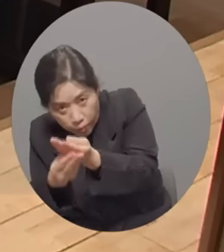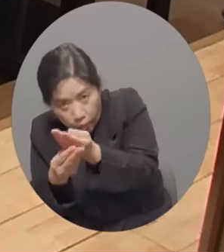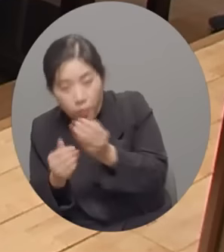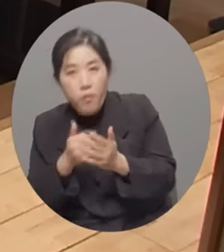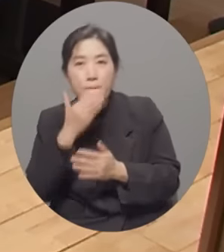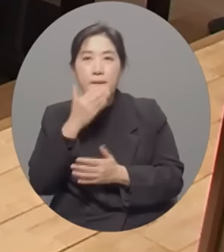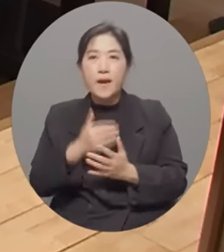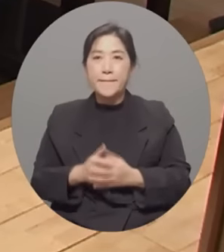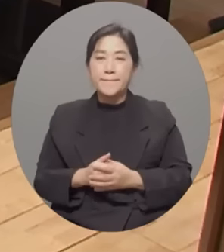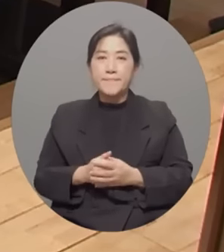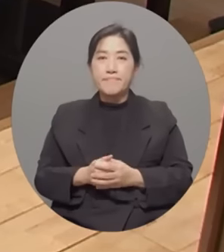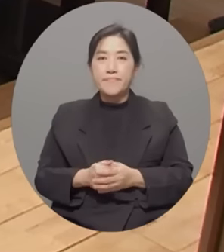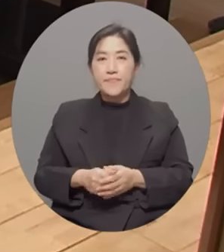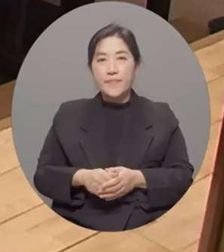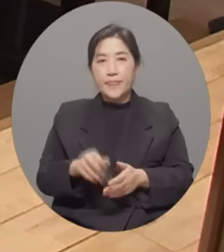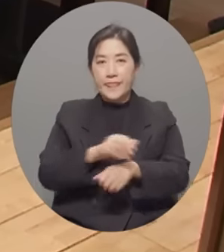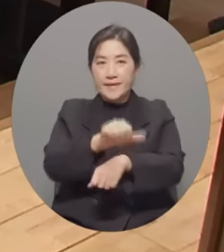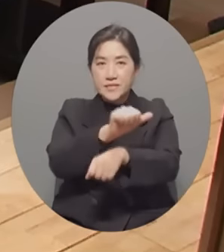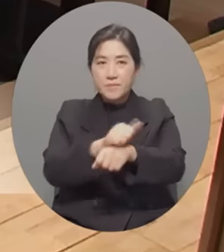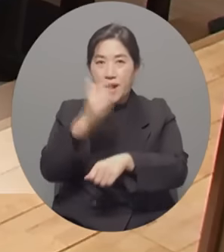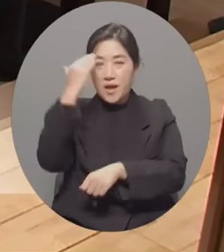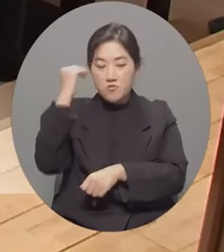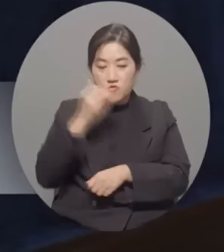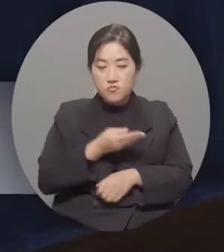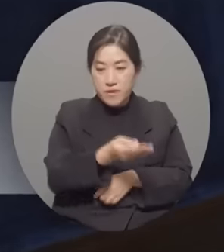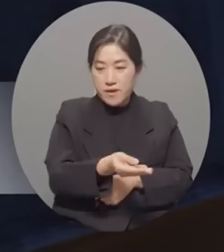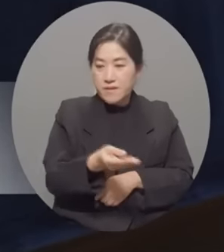은닉할 수 있는 그런.